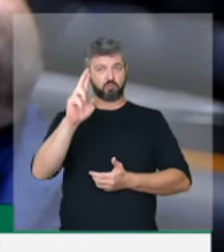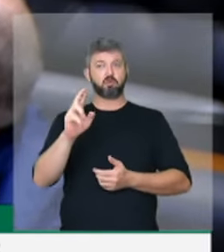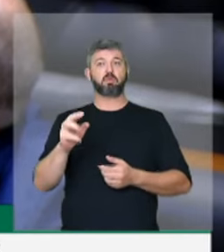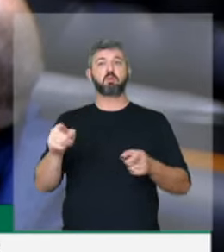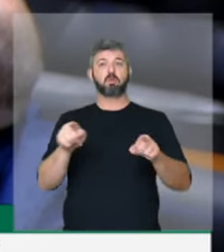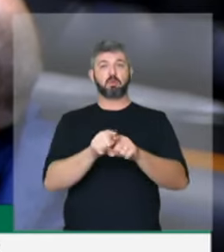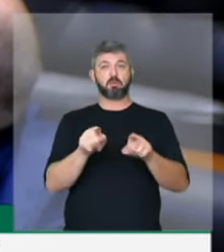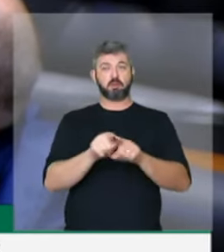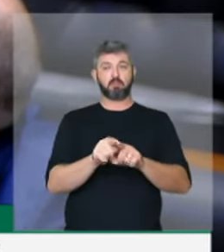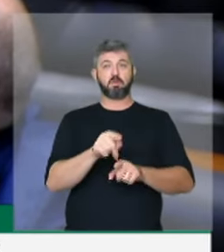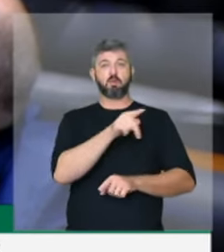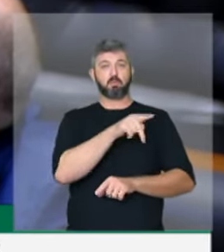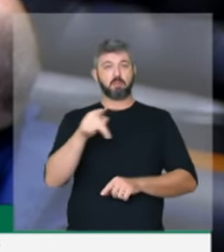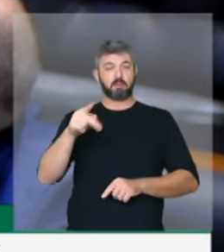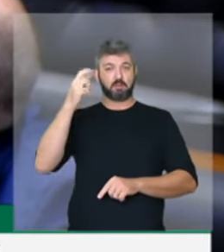PACHECO, PELO PROTAGONISMO E A INICIATIVA DE PROCURAREM